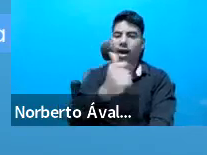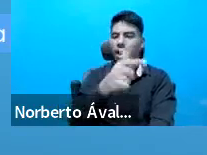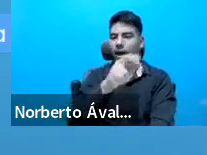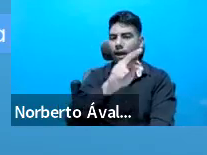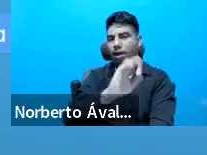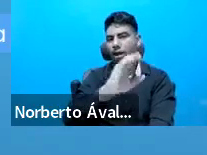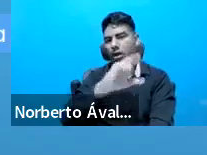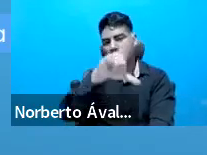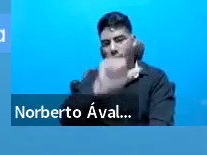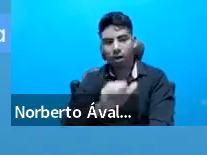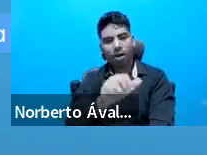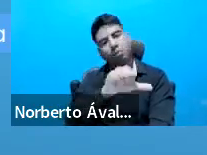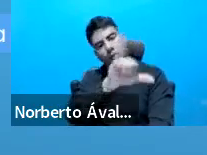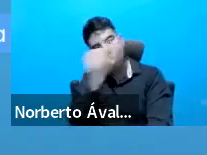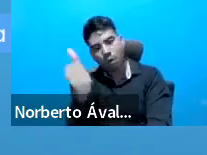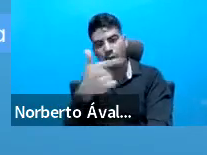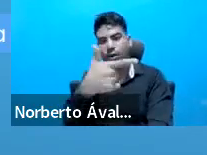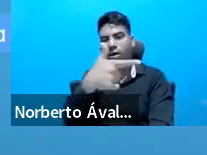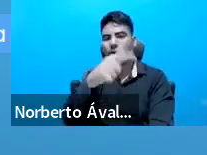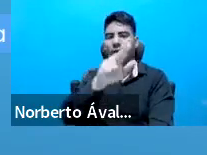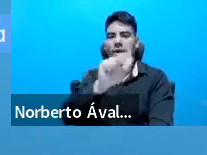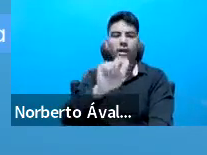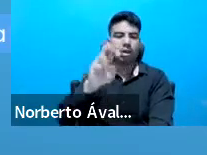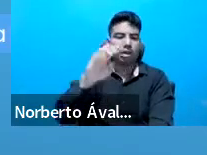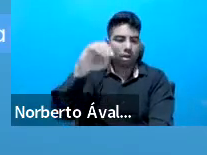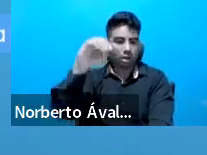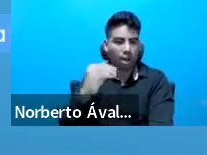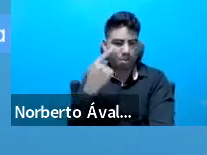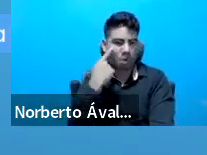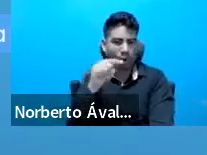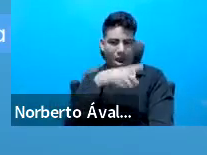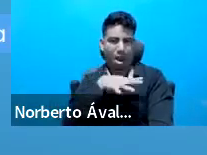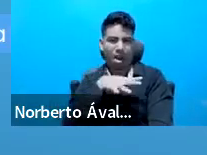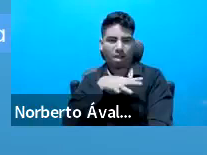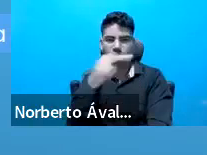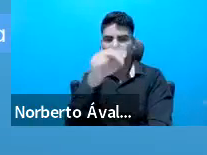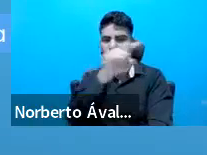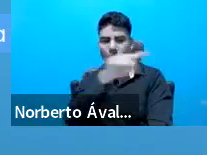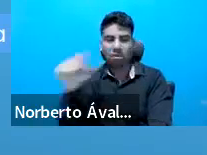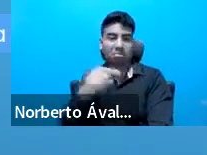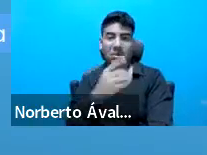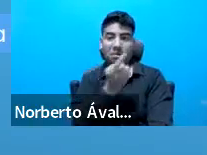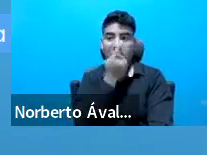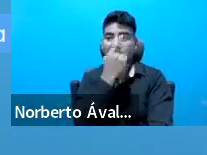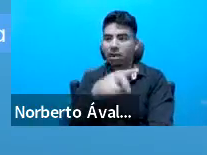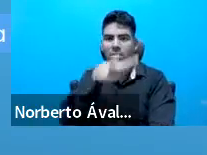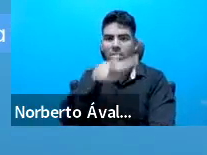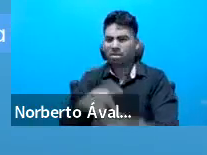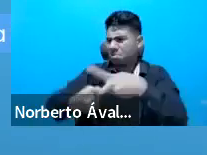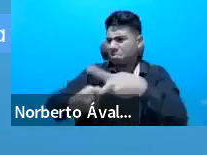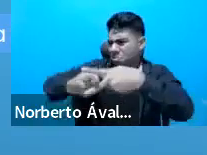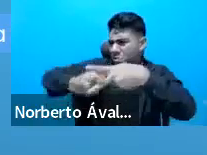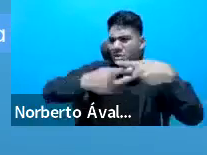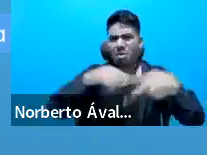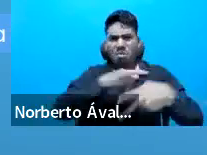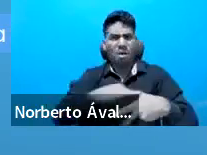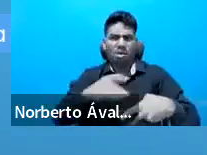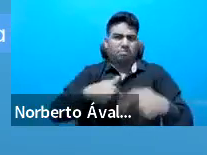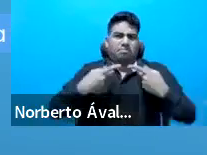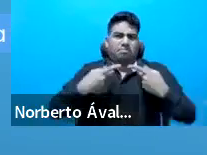como el olamo cardano que decía que incluso con las lenguas de señas se podía adquirir con ocimiento hubo conocimiento de todas las tico, o conocimiento de todas